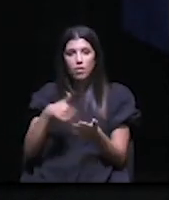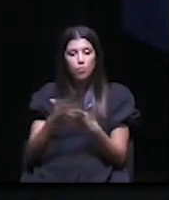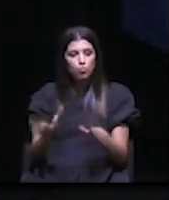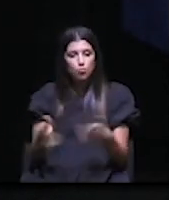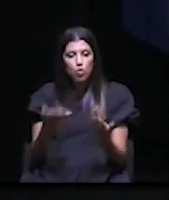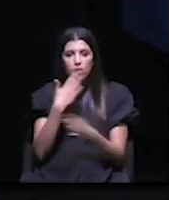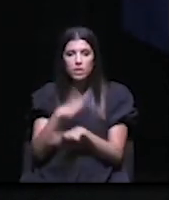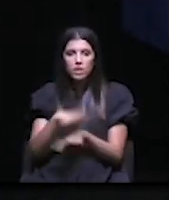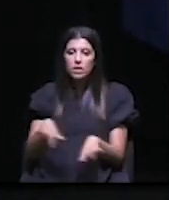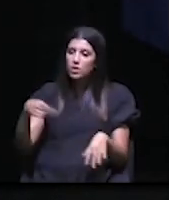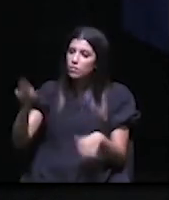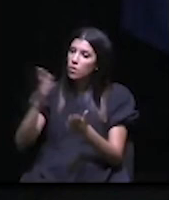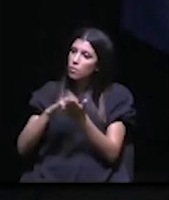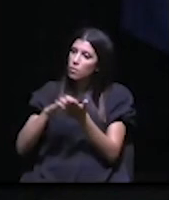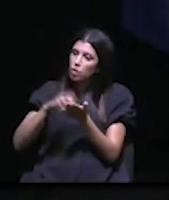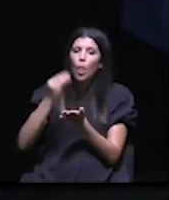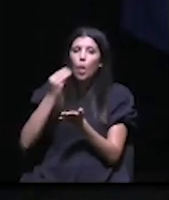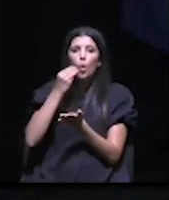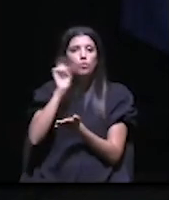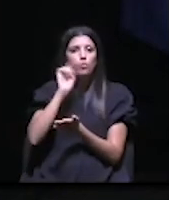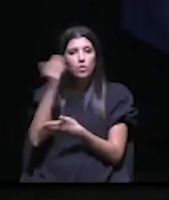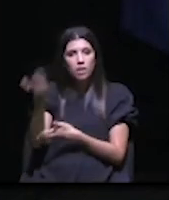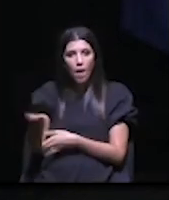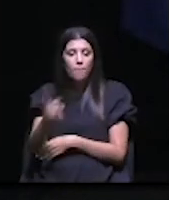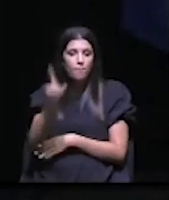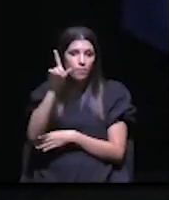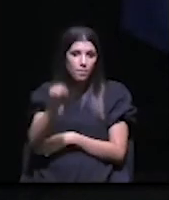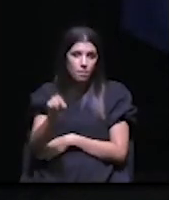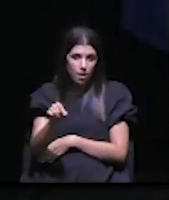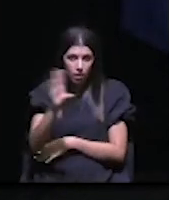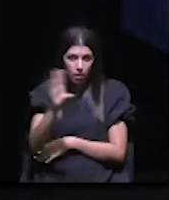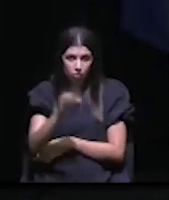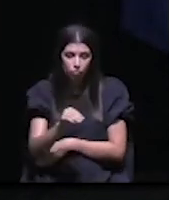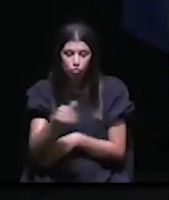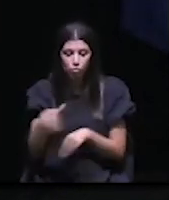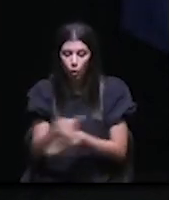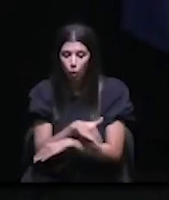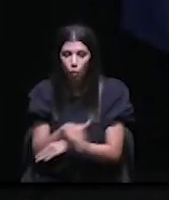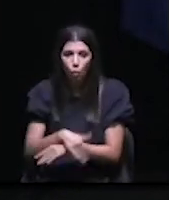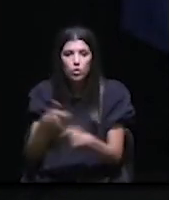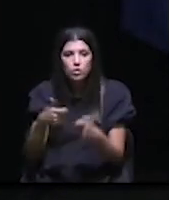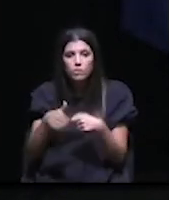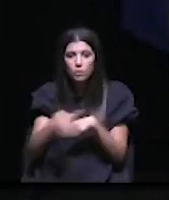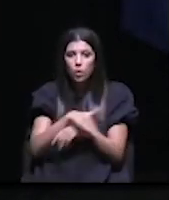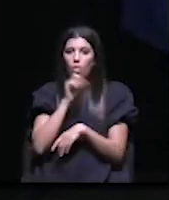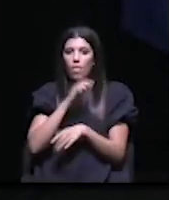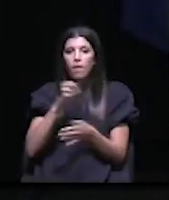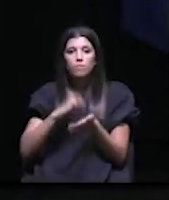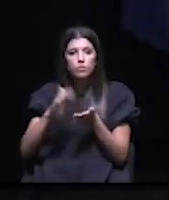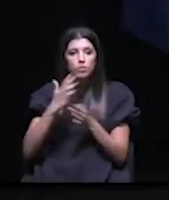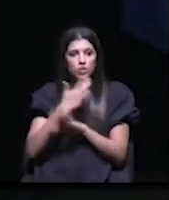cheguem em segurança à escola. Mas não só. Estas ruas são o tipo de ruas que permitem que as crianças saiam da escola